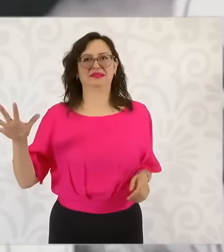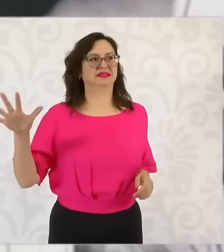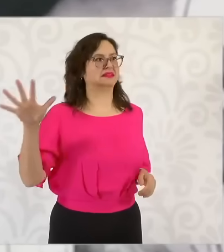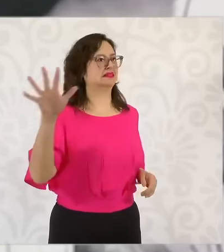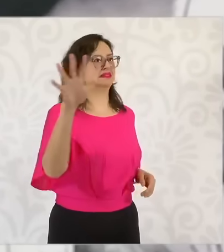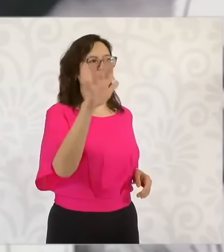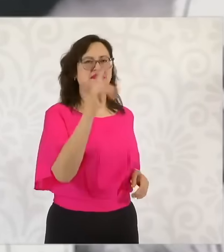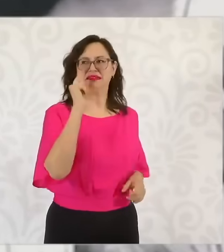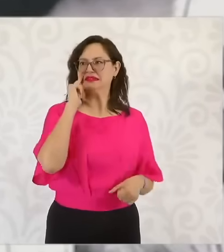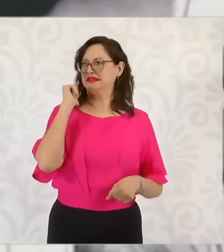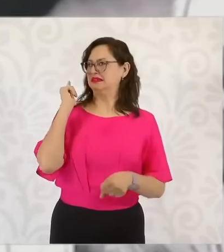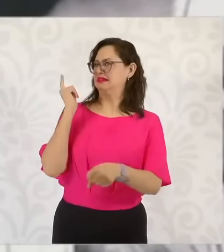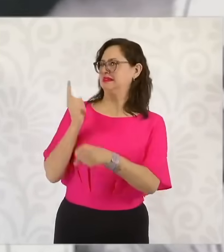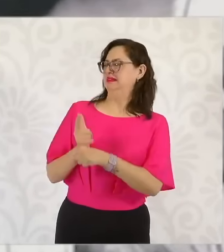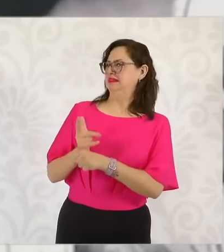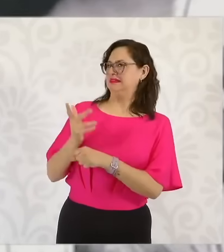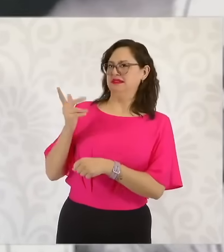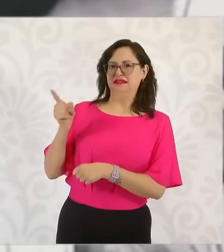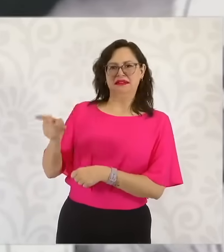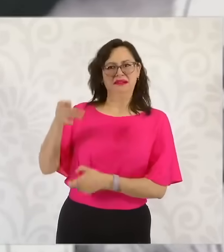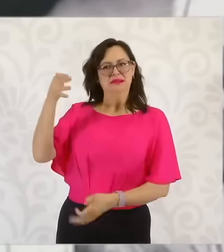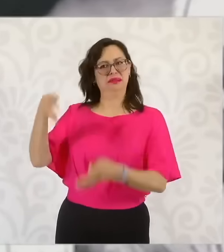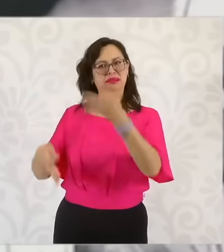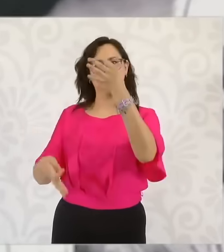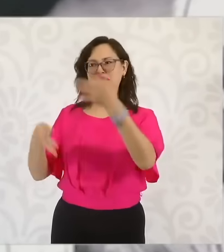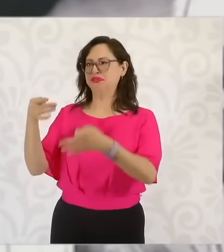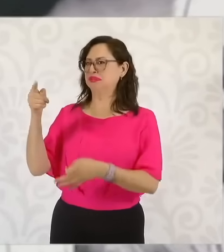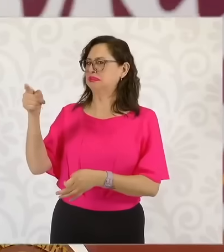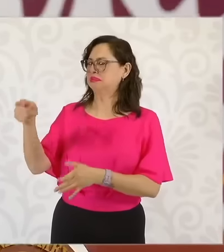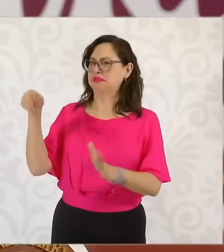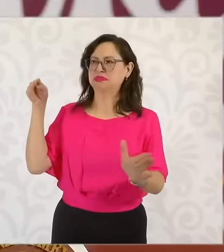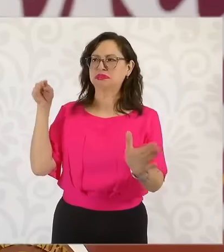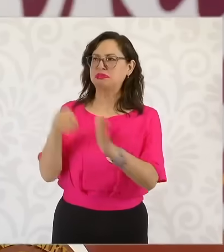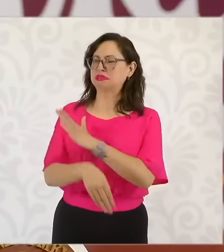complemento a todos los cambios que se habían hecho queremos un